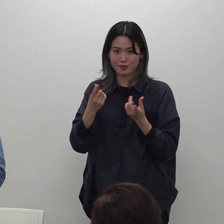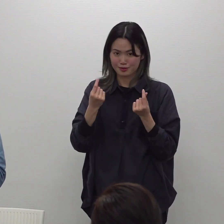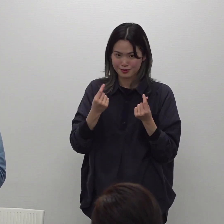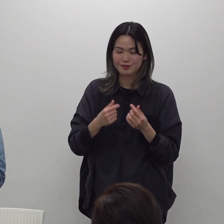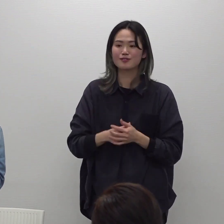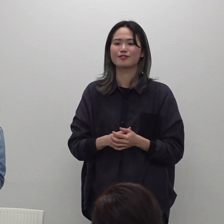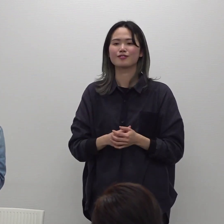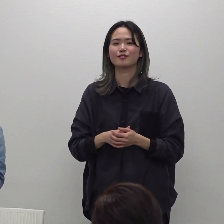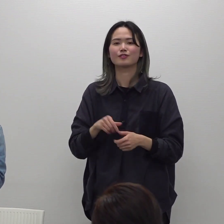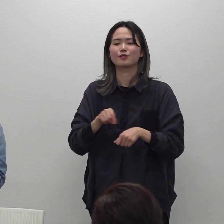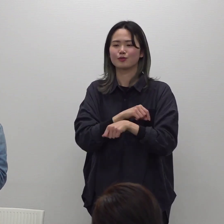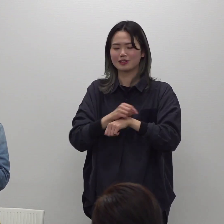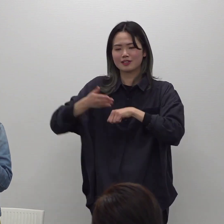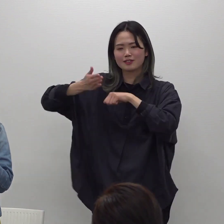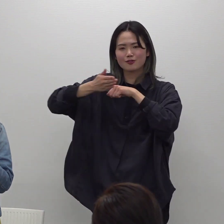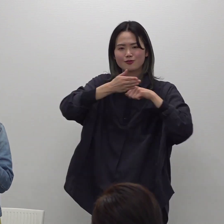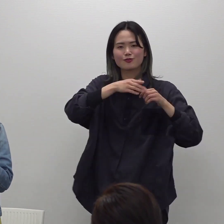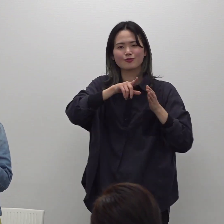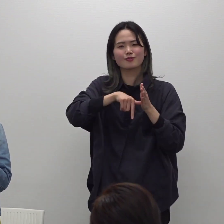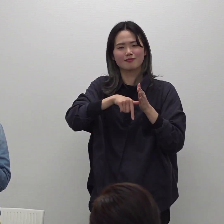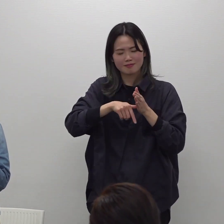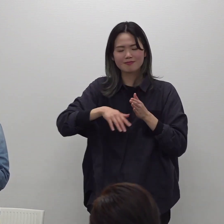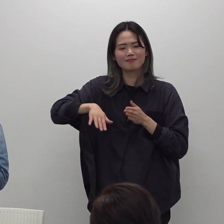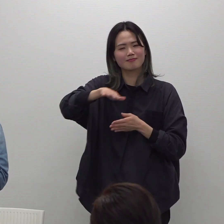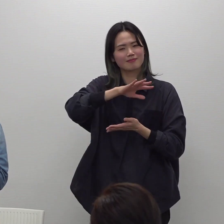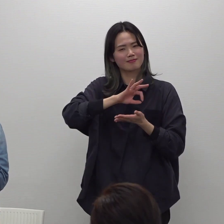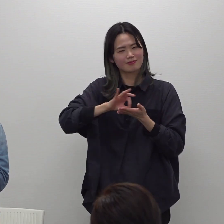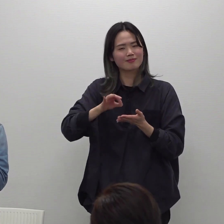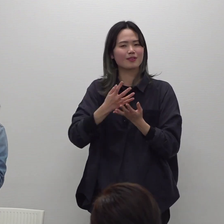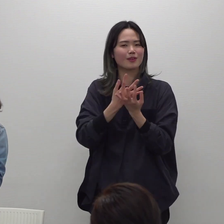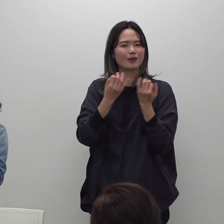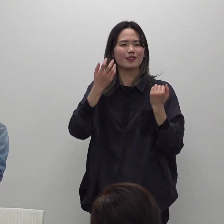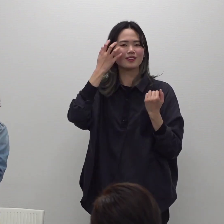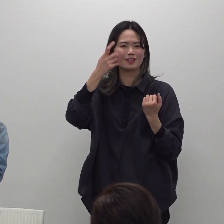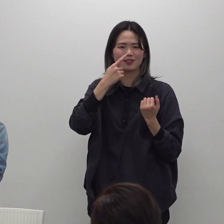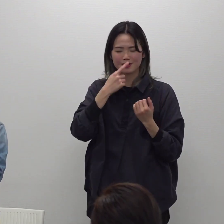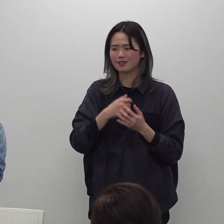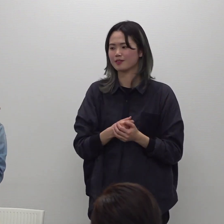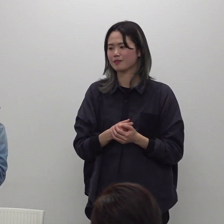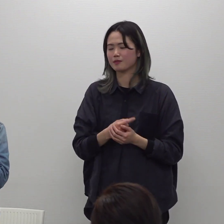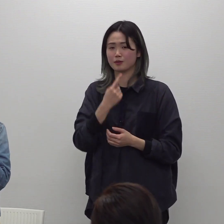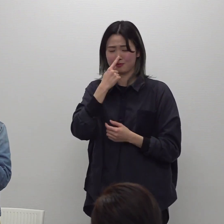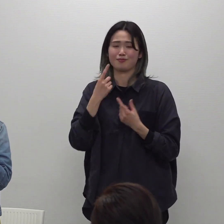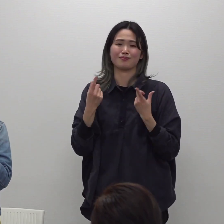特にお料理をされるときなんかは使われる人も多いと思うんです 私も使います